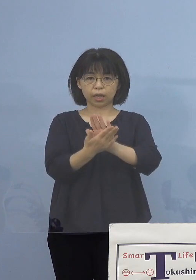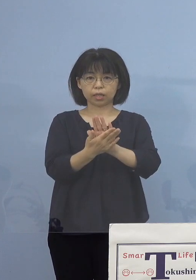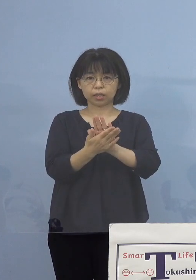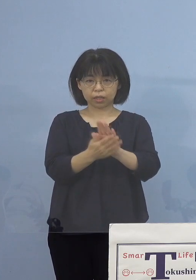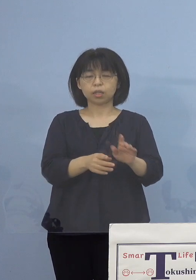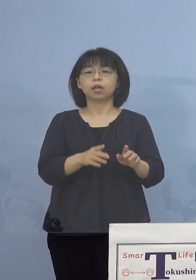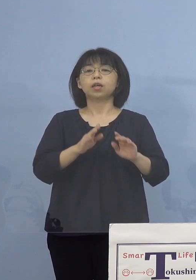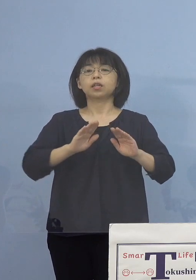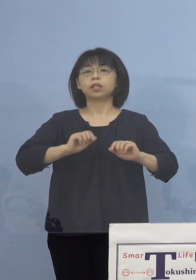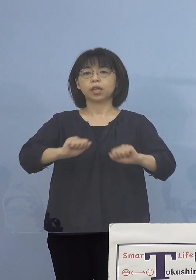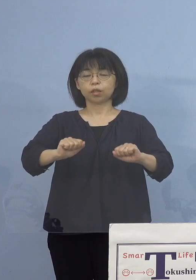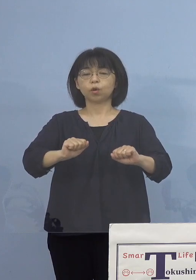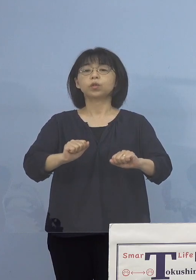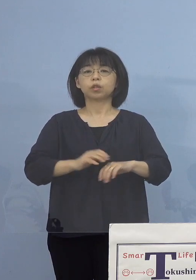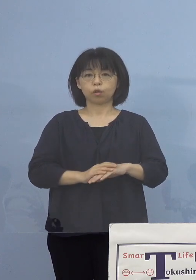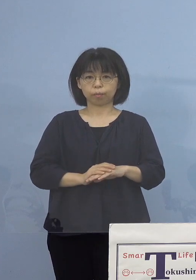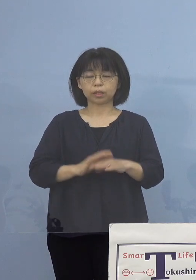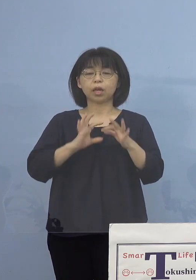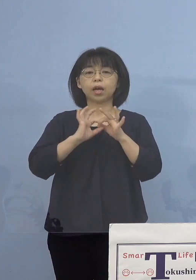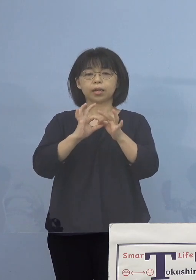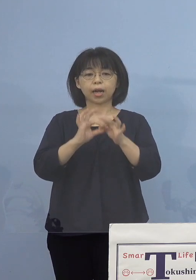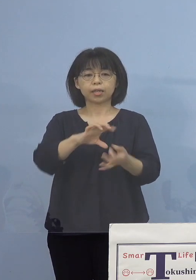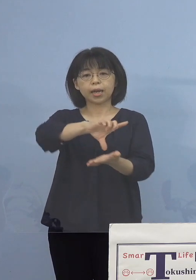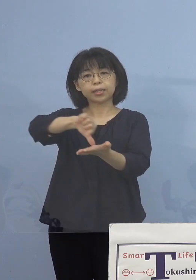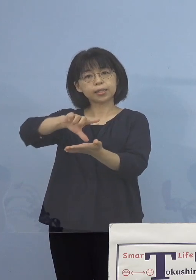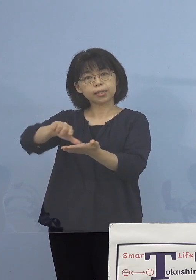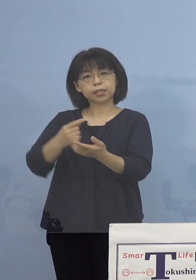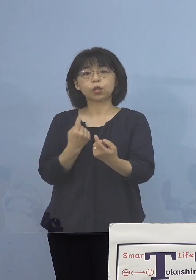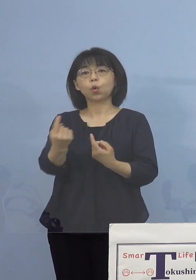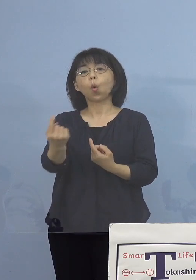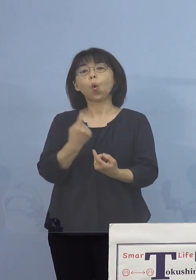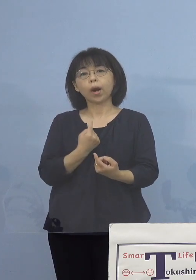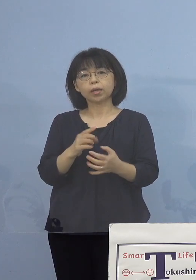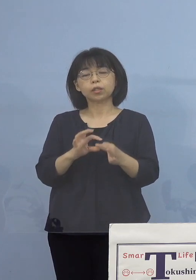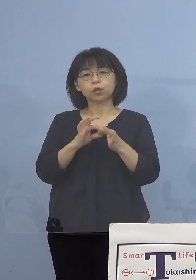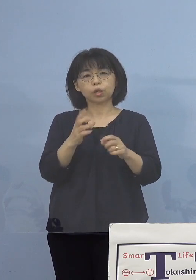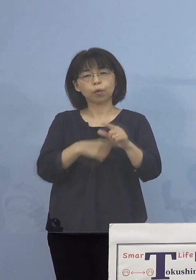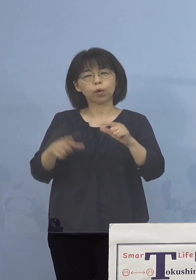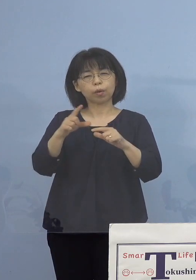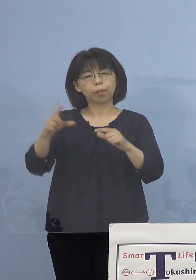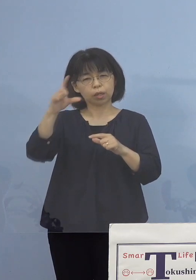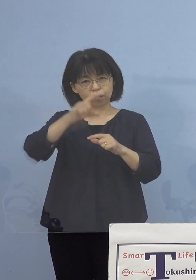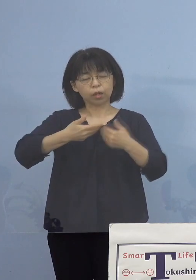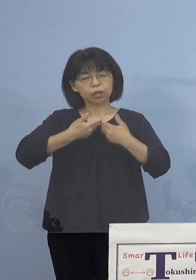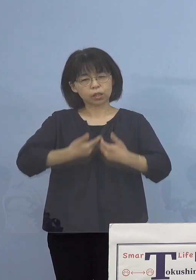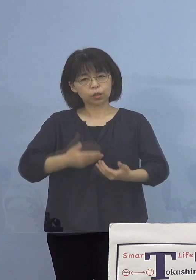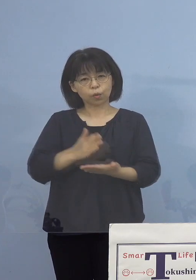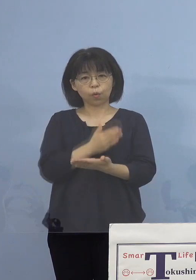感染拡大地域との往来については これまで以上に慎重にご判断ください